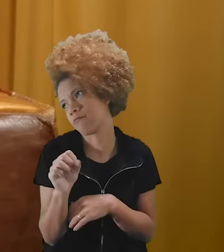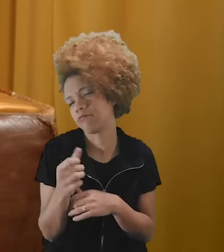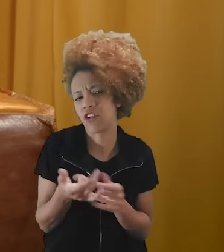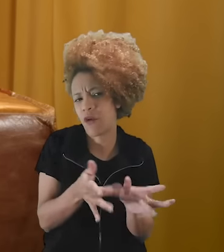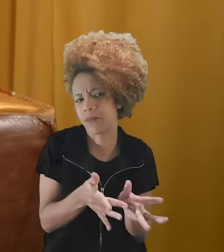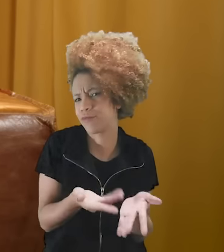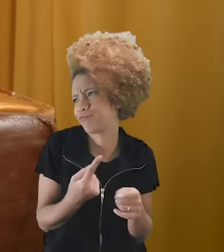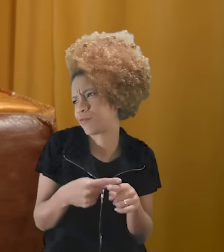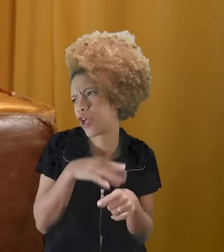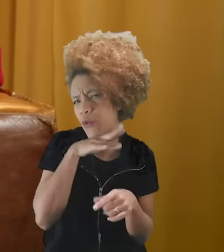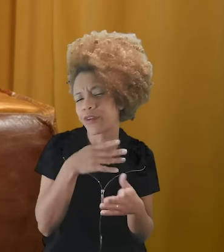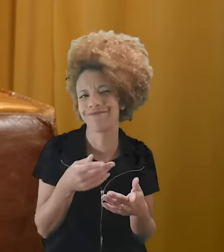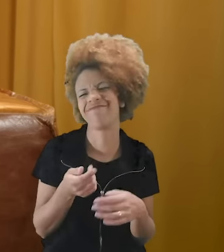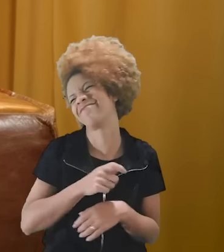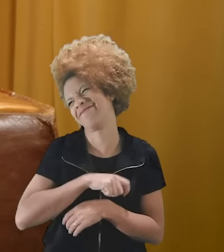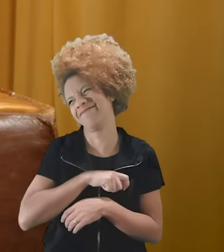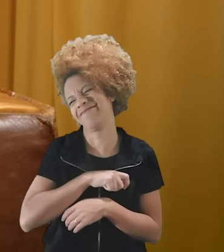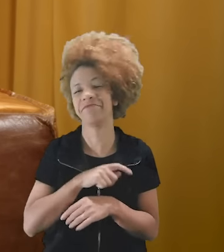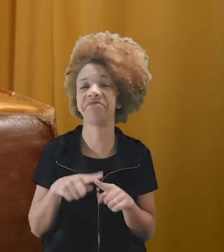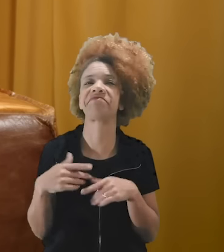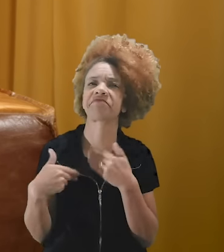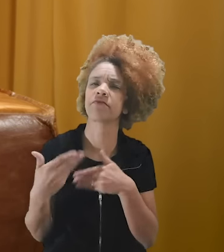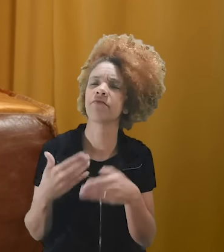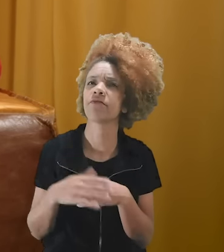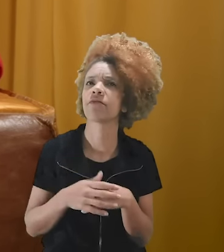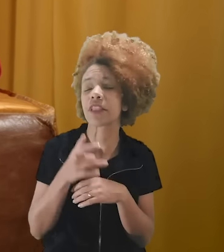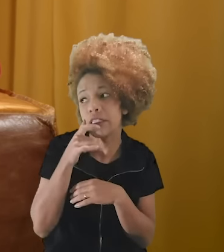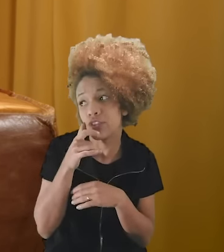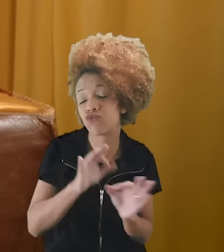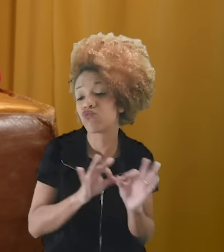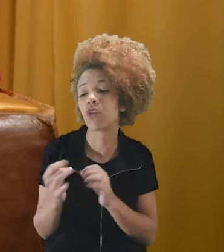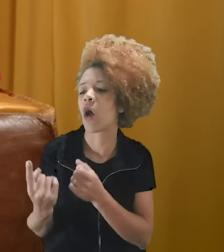agora só porque eu sou ruim só porque eu sou ruim é sacanagem e daí eu passei Ass alguns campeonatos